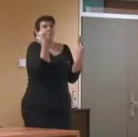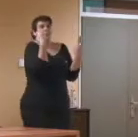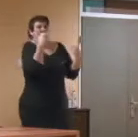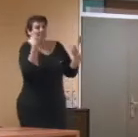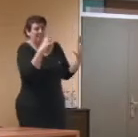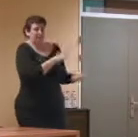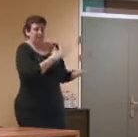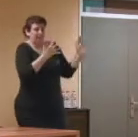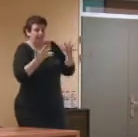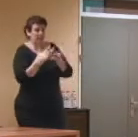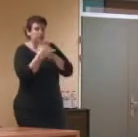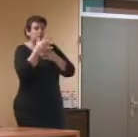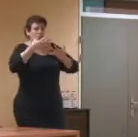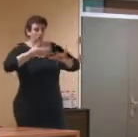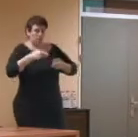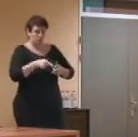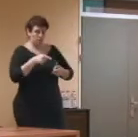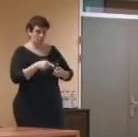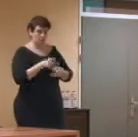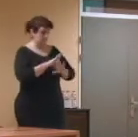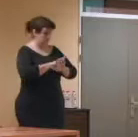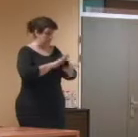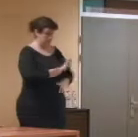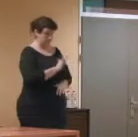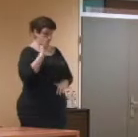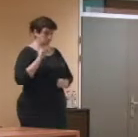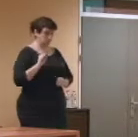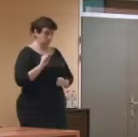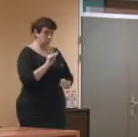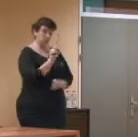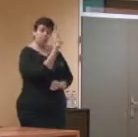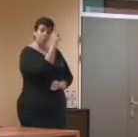por favor Sergi, tú tienes la palabra. Muy bien, en primer lugar dar las gracias al